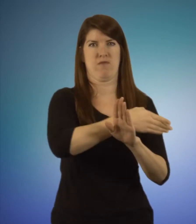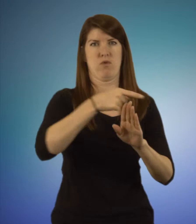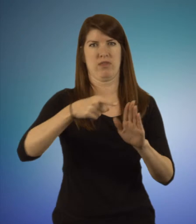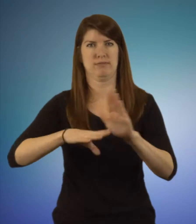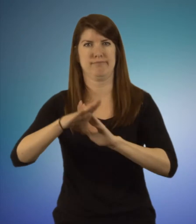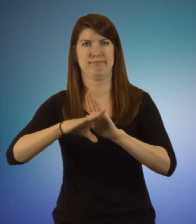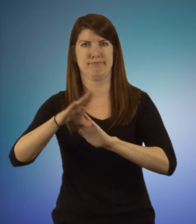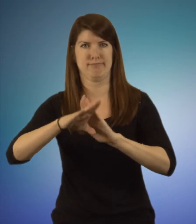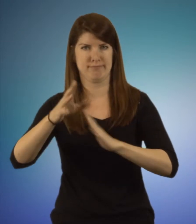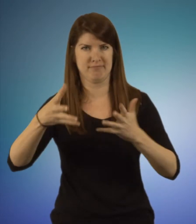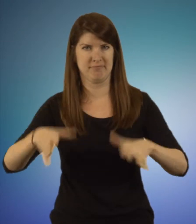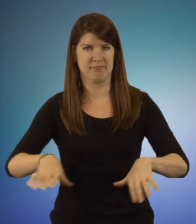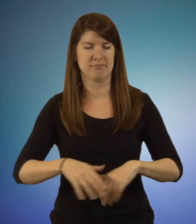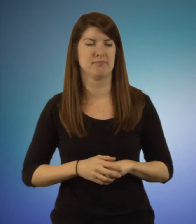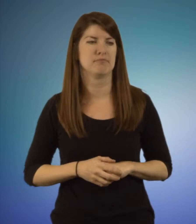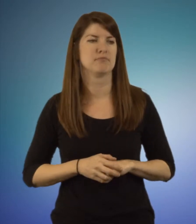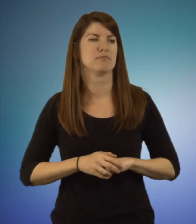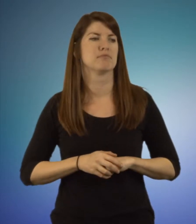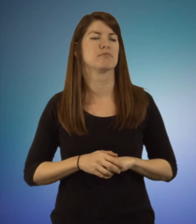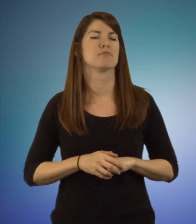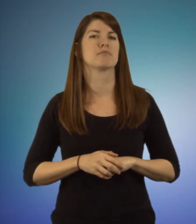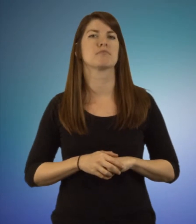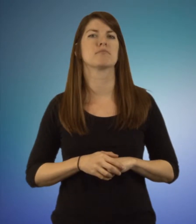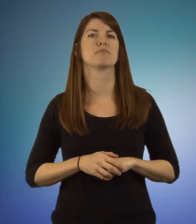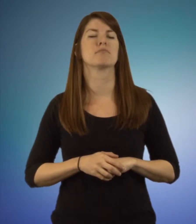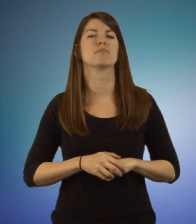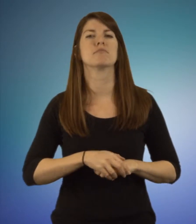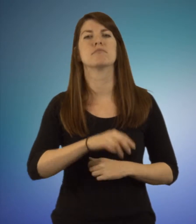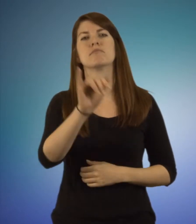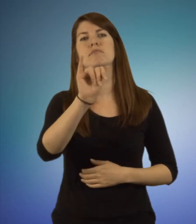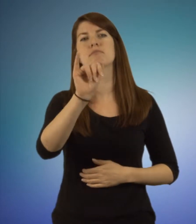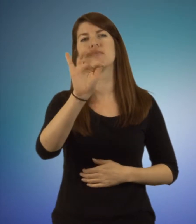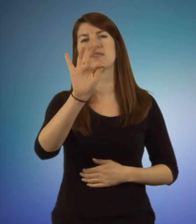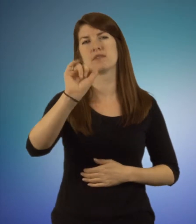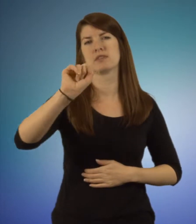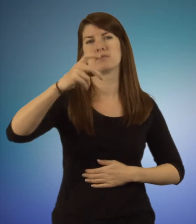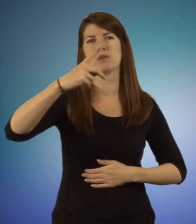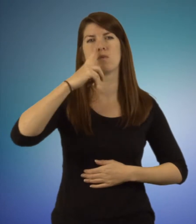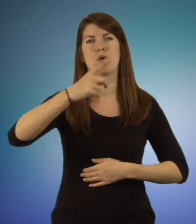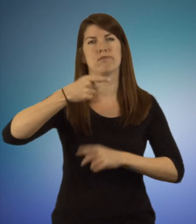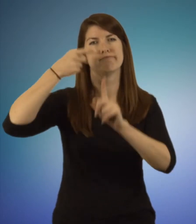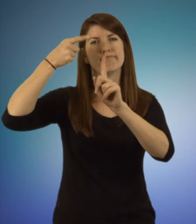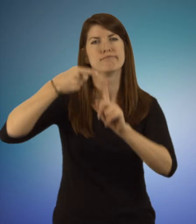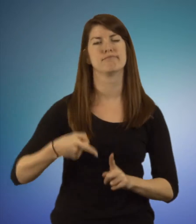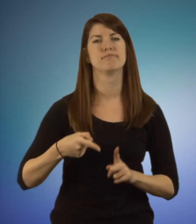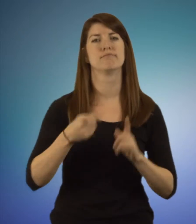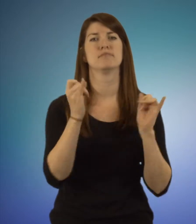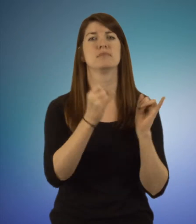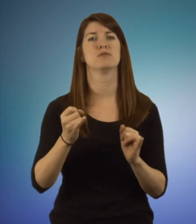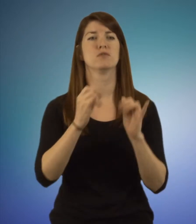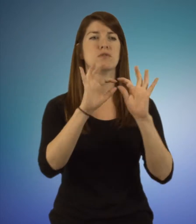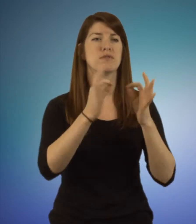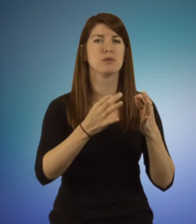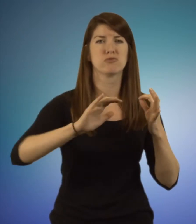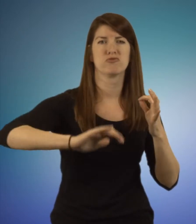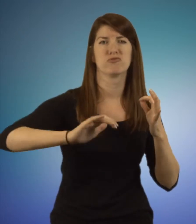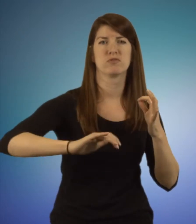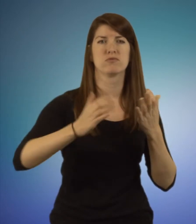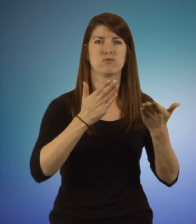El IFSP describe el plan de servicios para el niño y la familia individual.